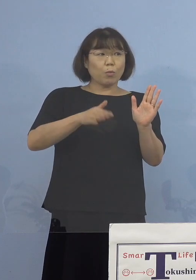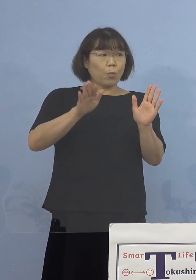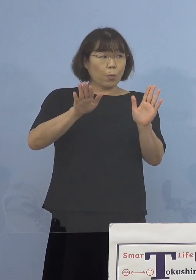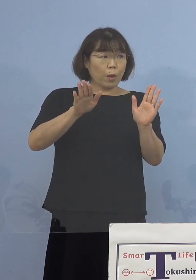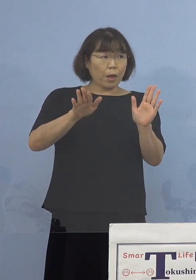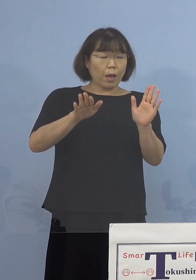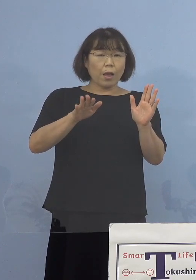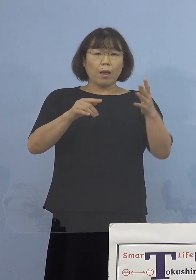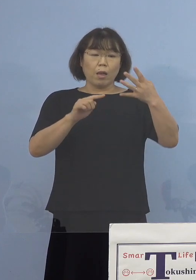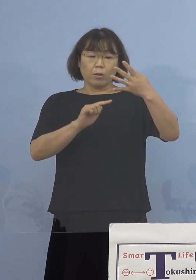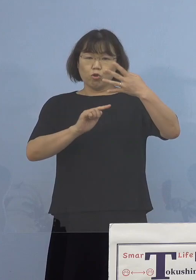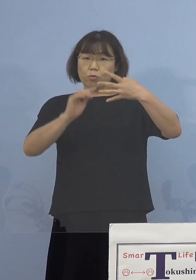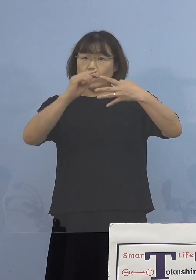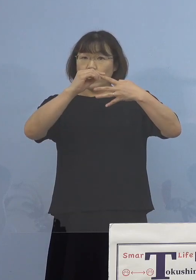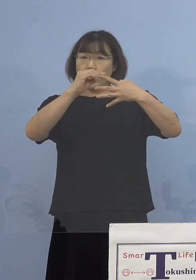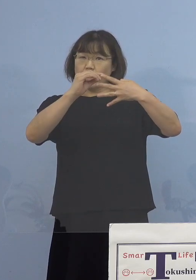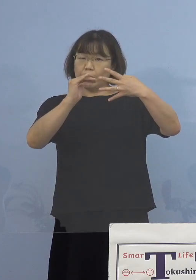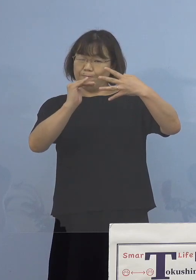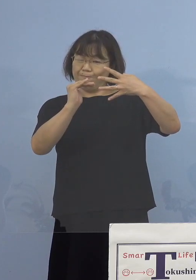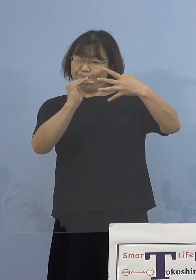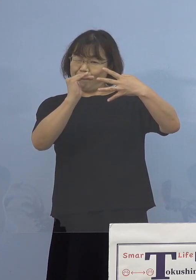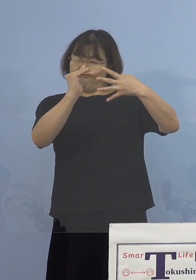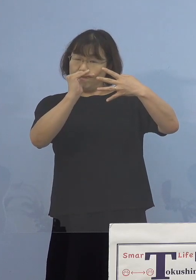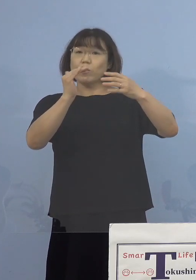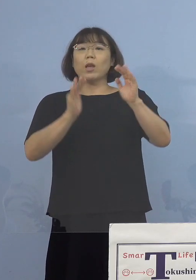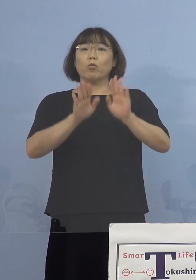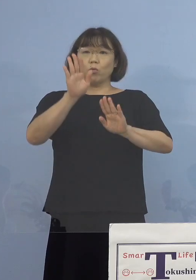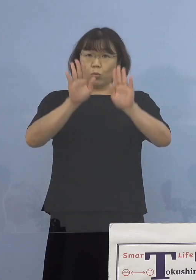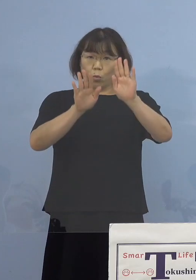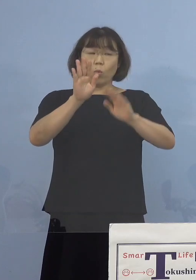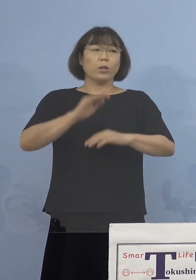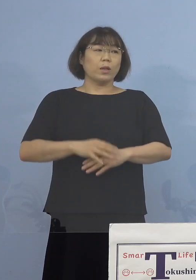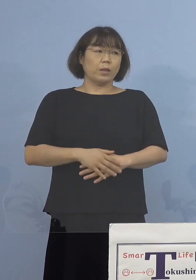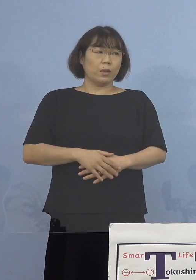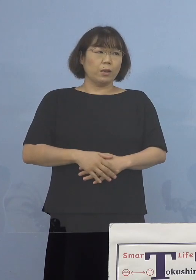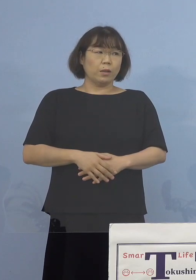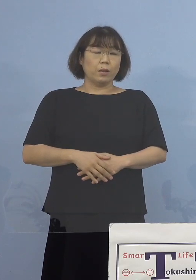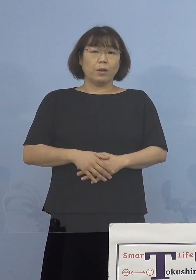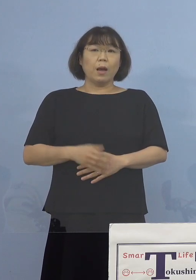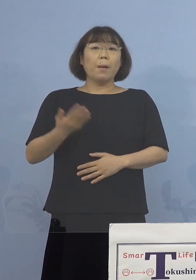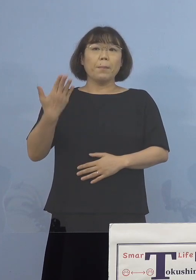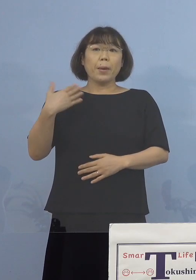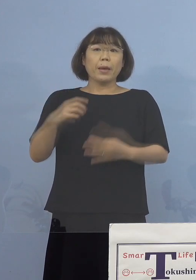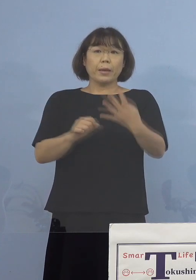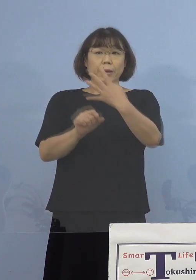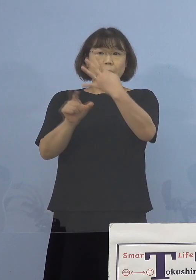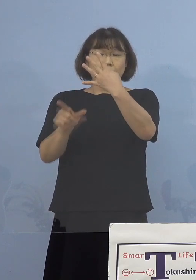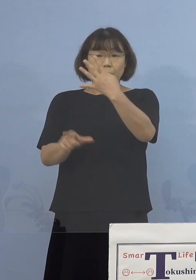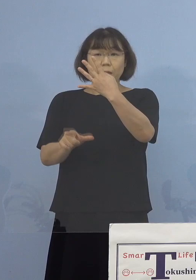「ステージ4」にかかっている ただ４月の時点とかなり違うのは